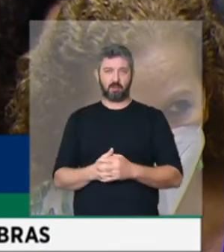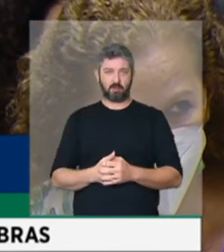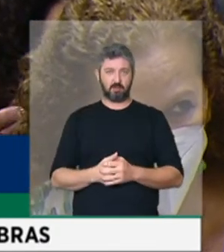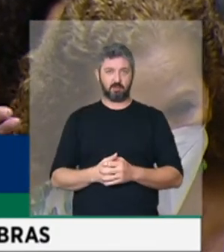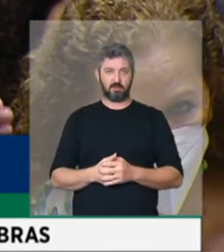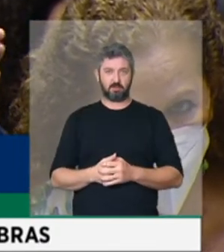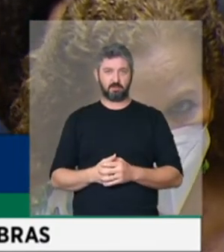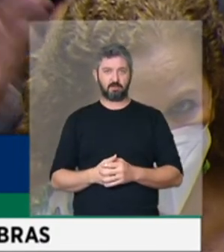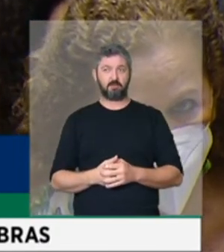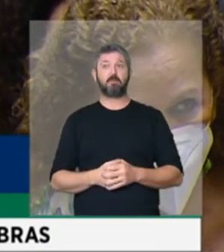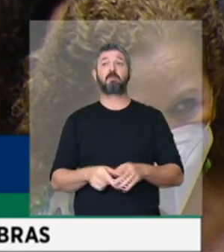CONTRA O ESTADO NACIONAL, CONTRA A SOBERANIA NACIONAL.